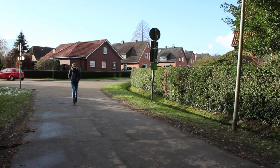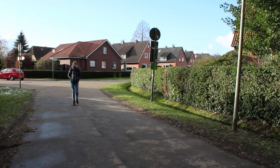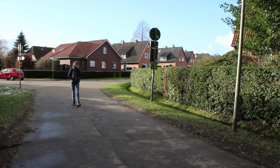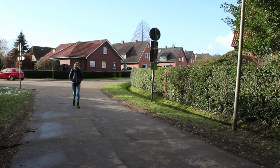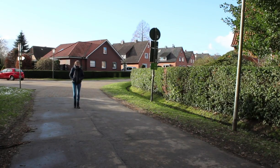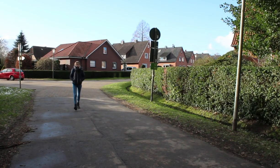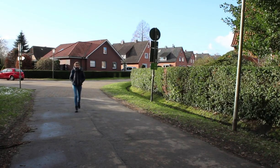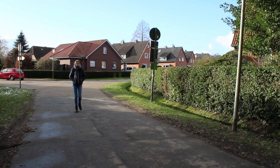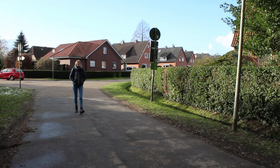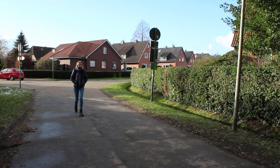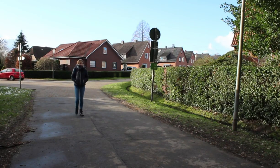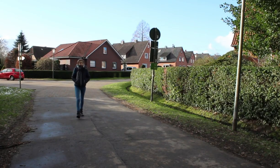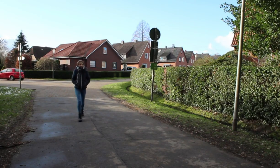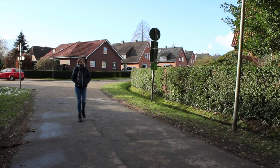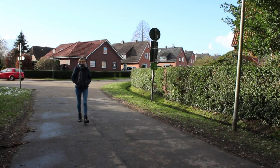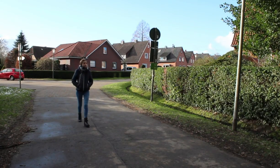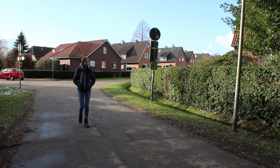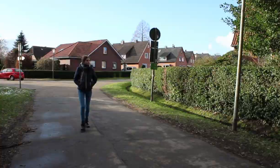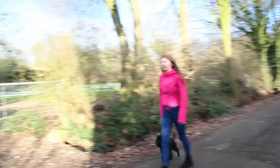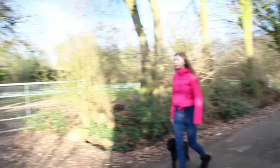*ruhige Klaviermusik*